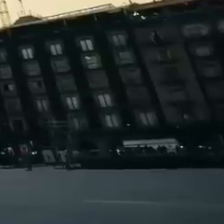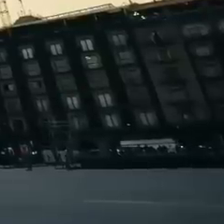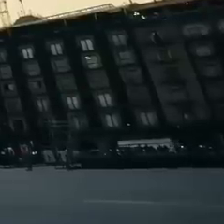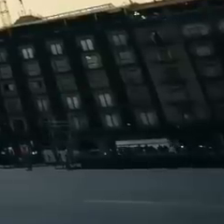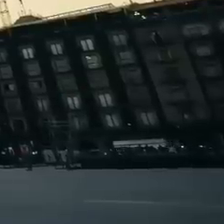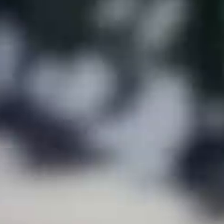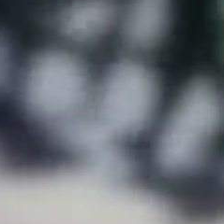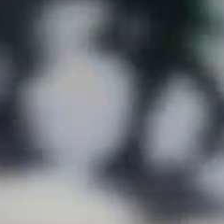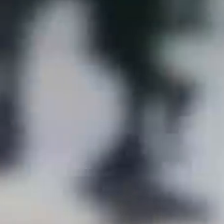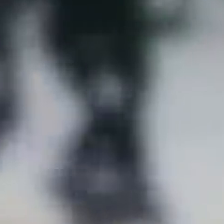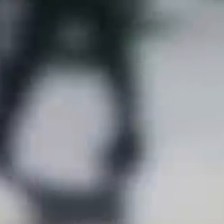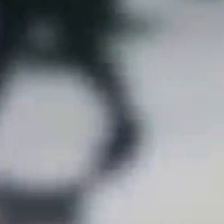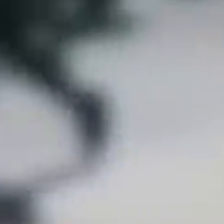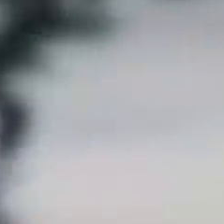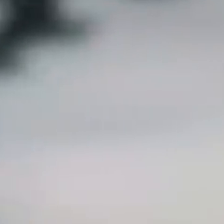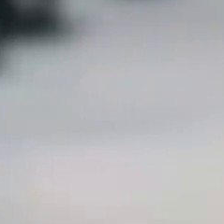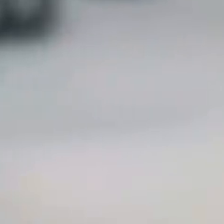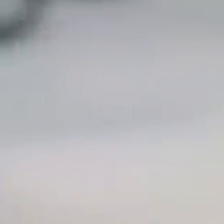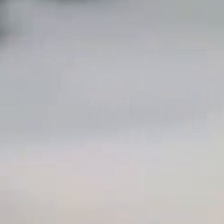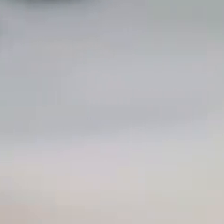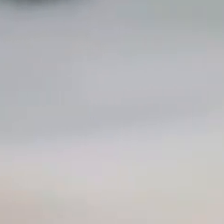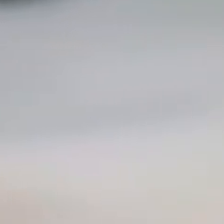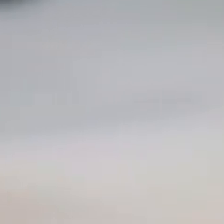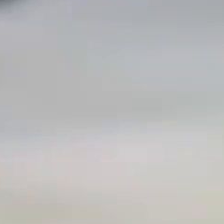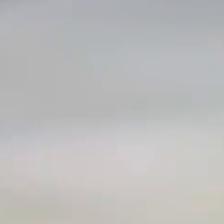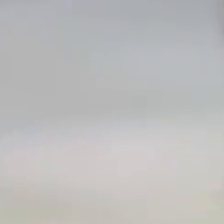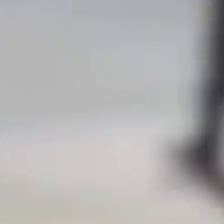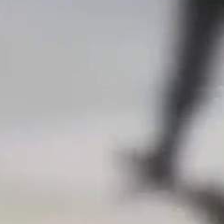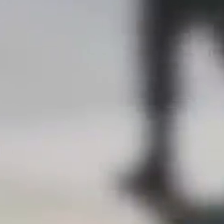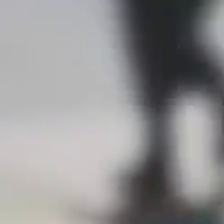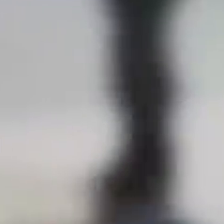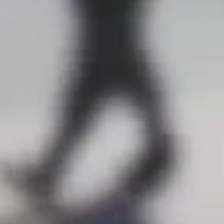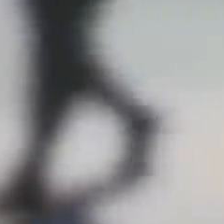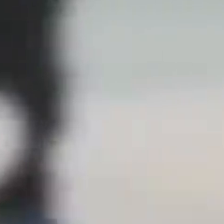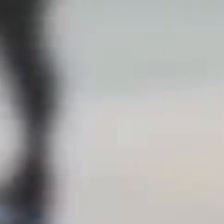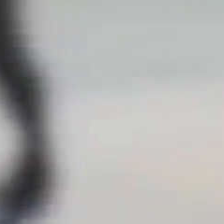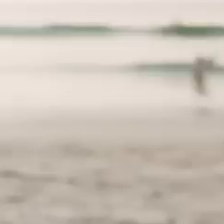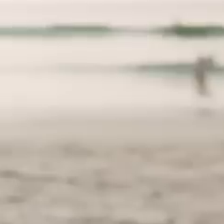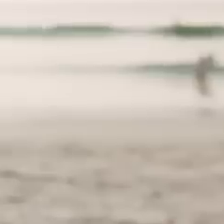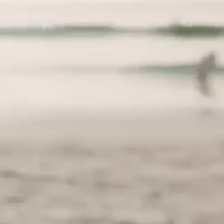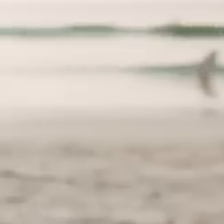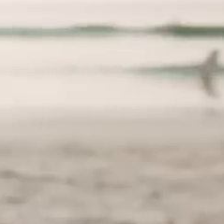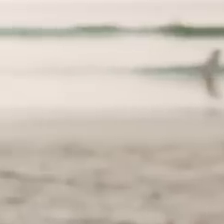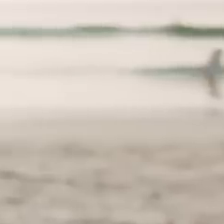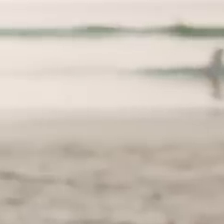no son solo números son pasos firmes hacia la construcción de una paz duradera para México